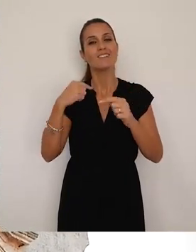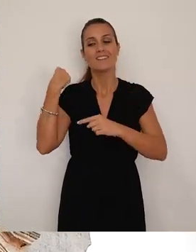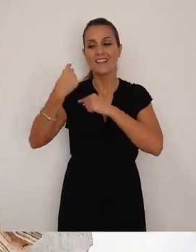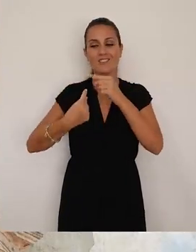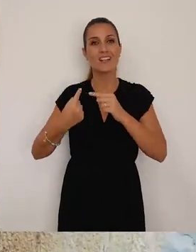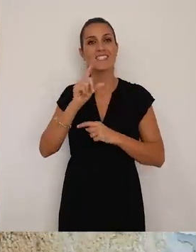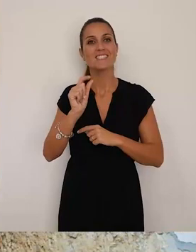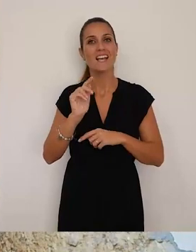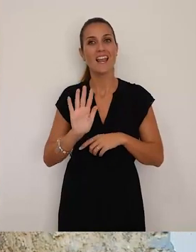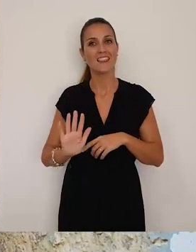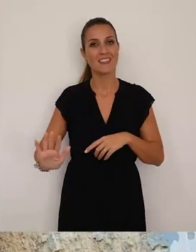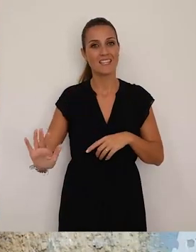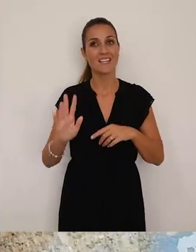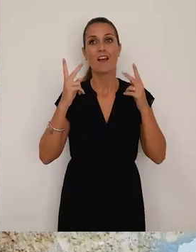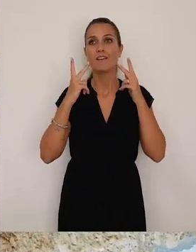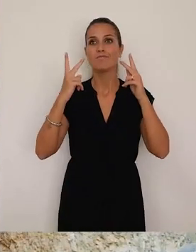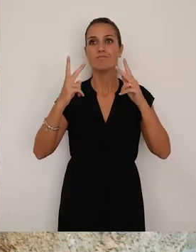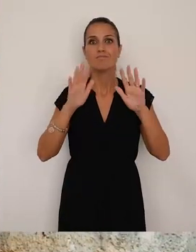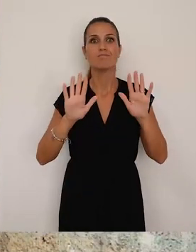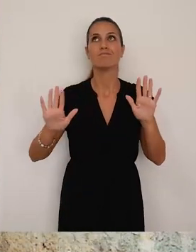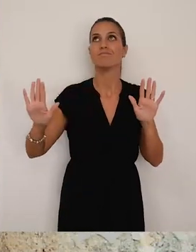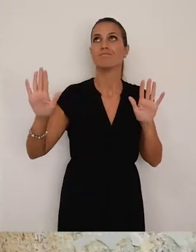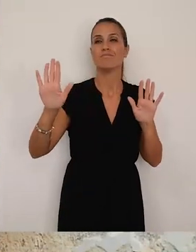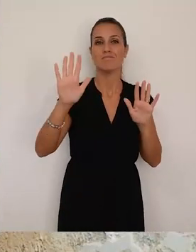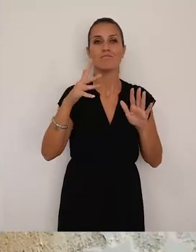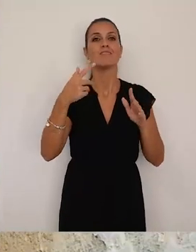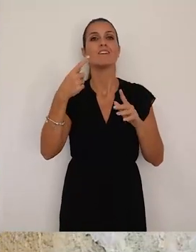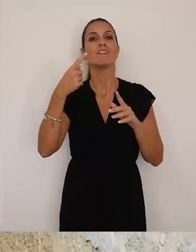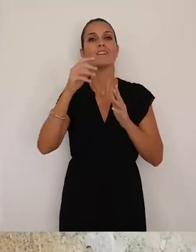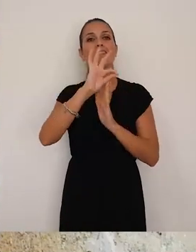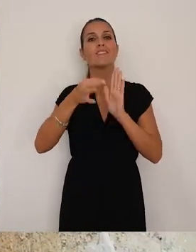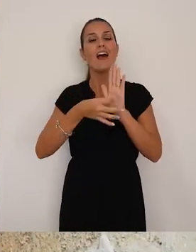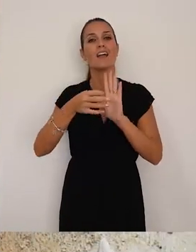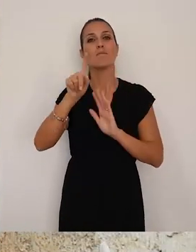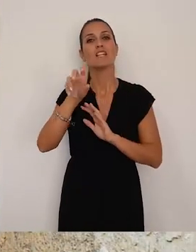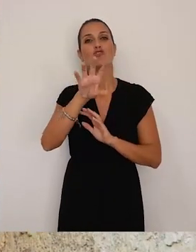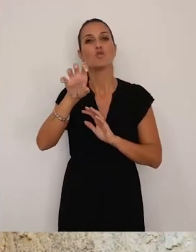salentine, e con lo sguardo è facile incontrare edifici dai ricami decorativi cinquecenteschi,